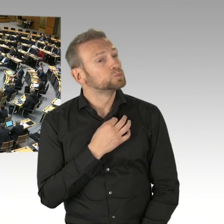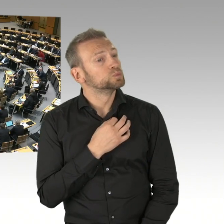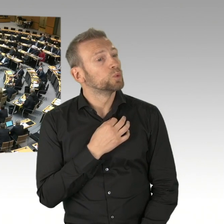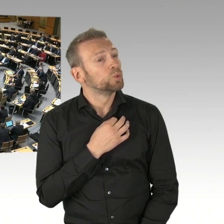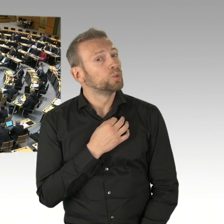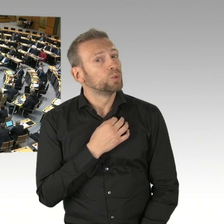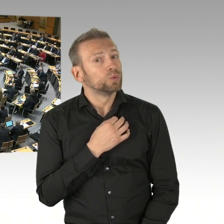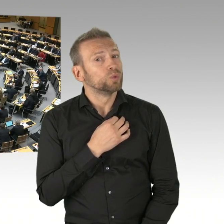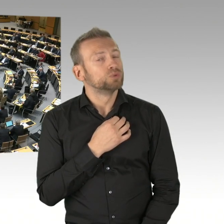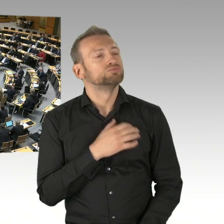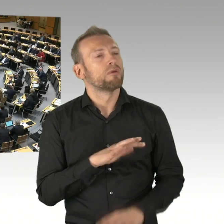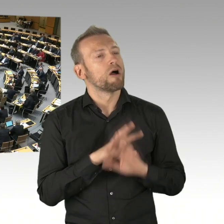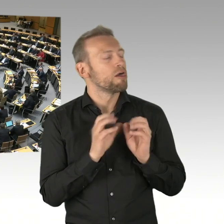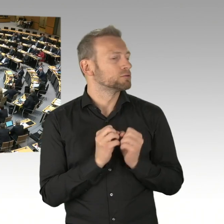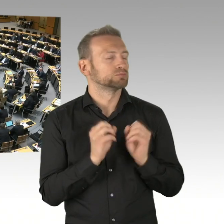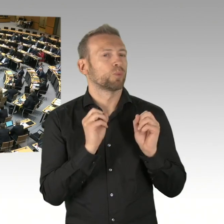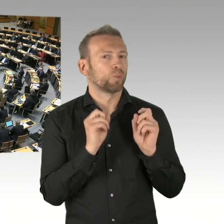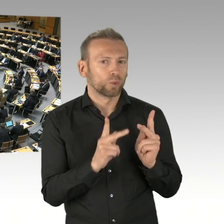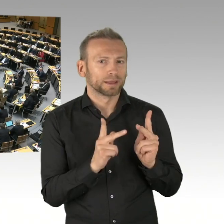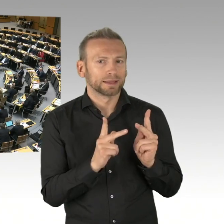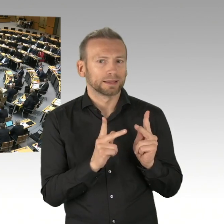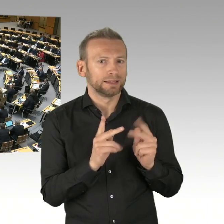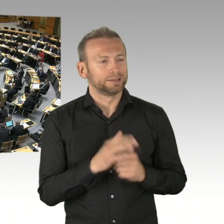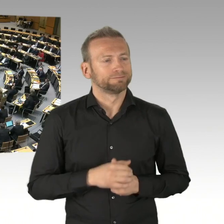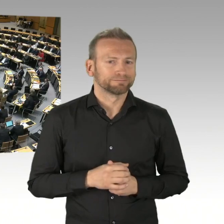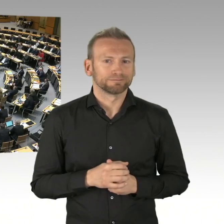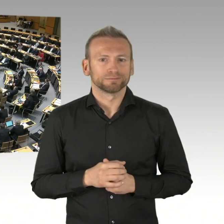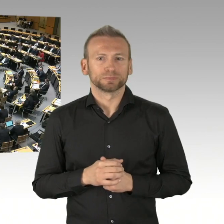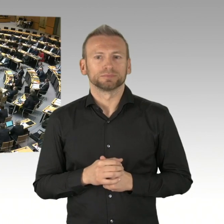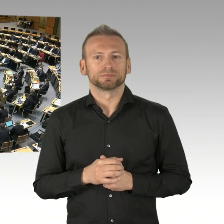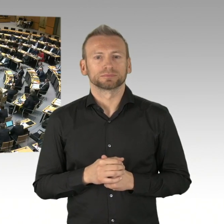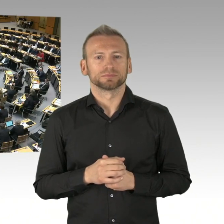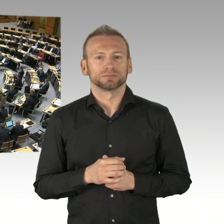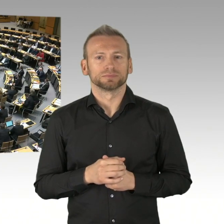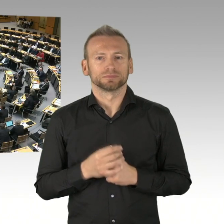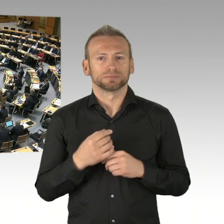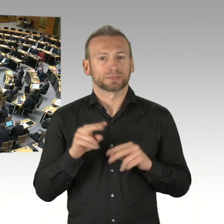Sehr geehrter Herr Kollege Wolf, gestatten Sie mir zwei Anmerkungen. Erstens, auch ich möchte mich bei Ihnen bedanken